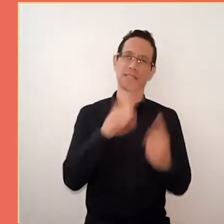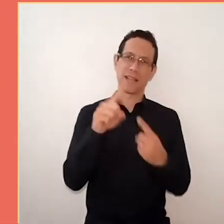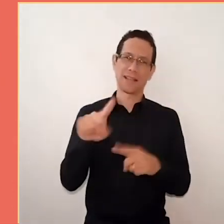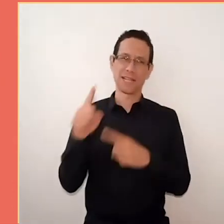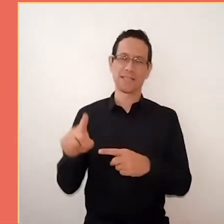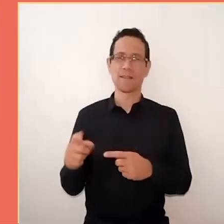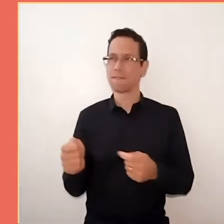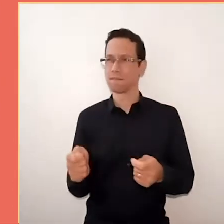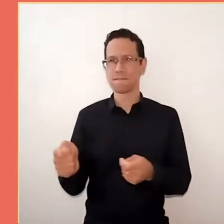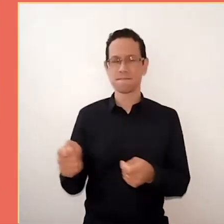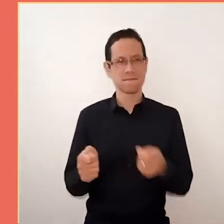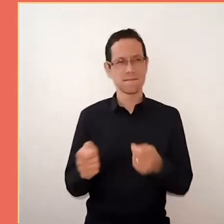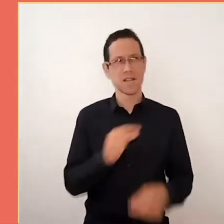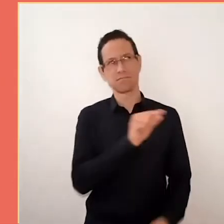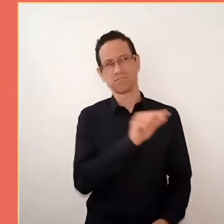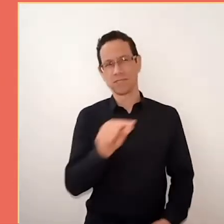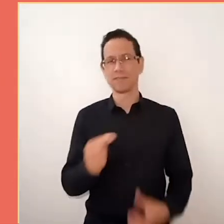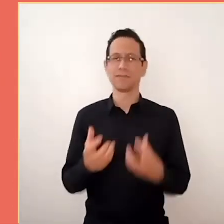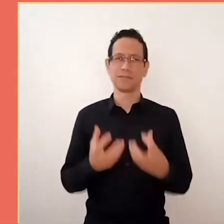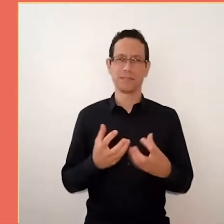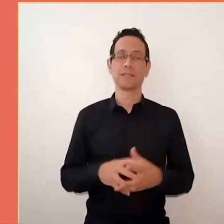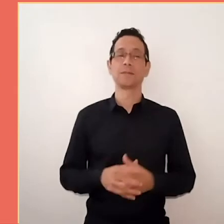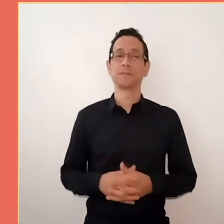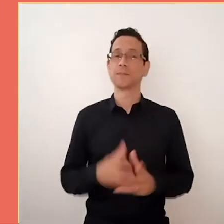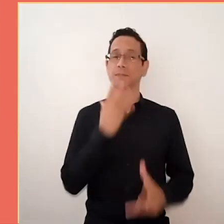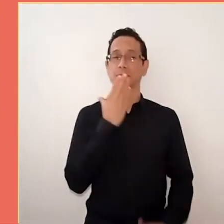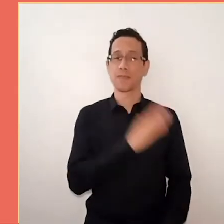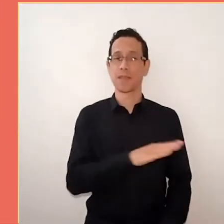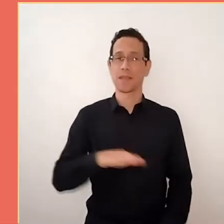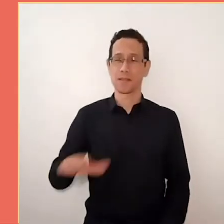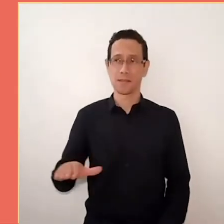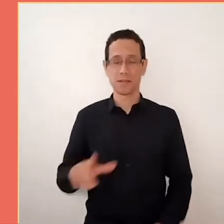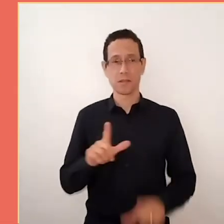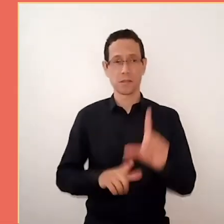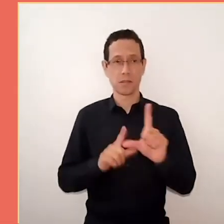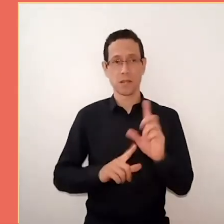Essa ideia de que as crianças por uma literatura que liberta,